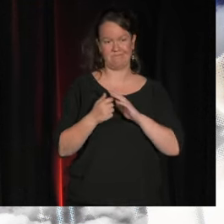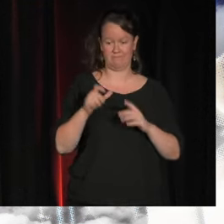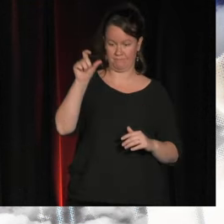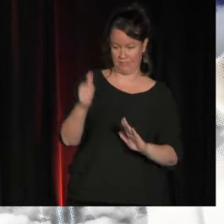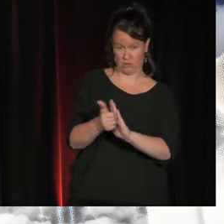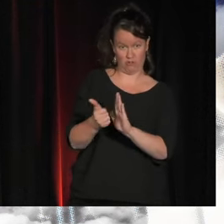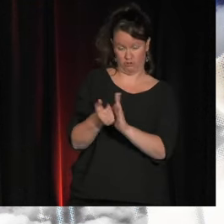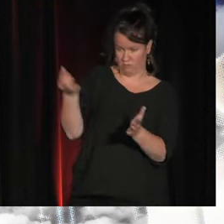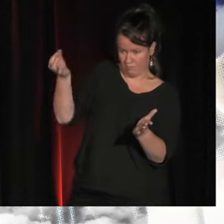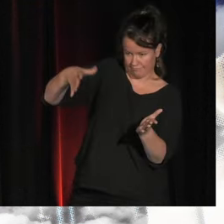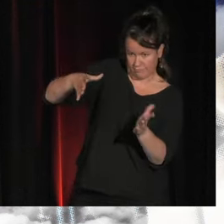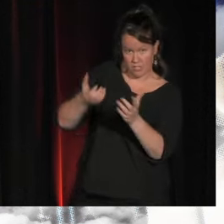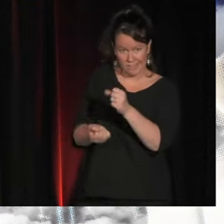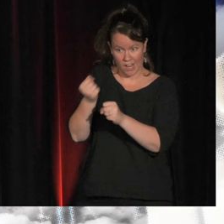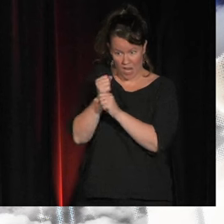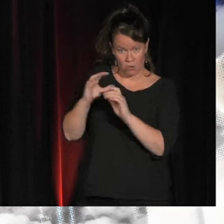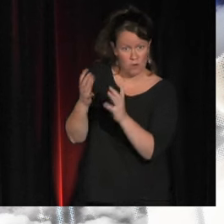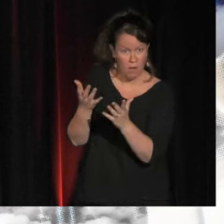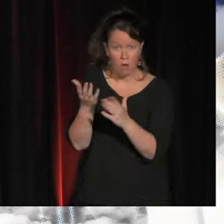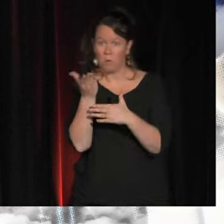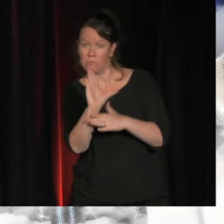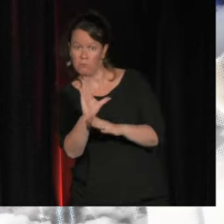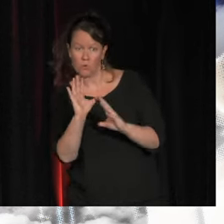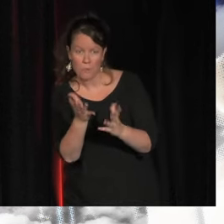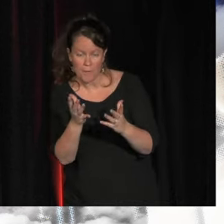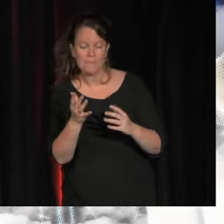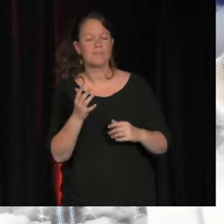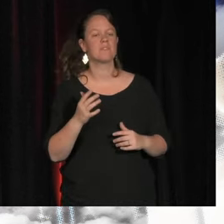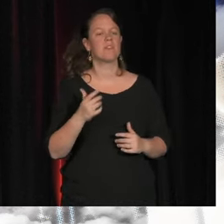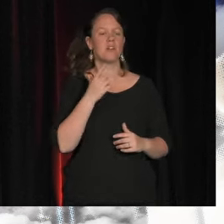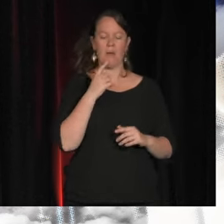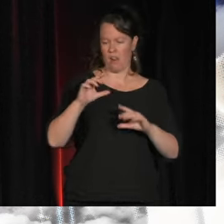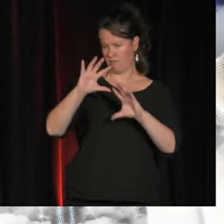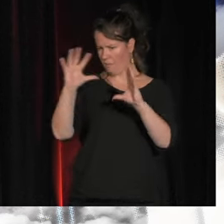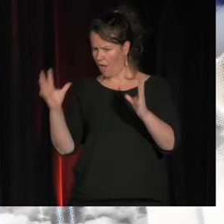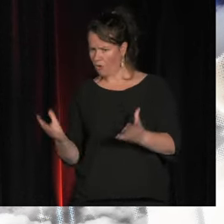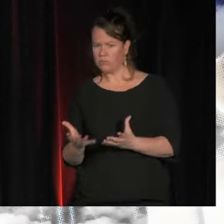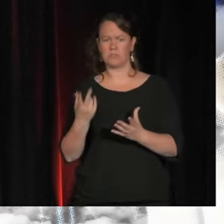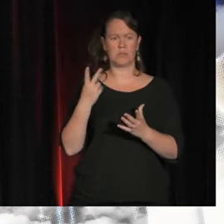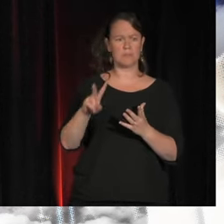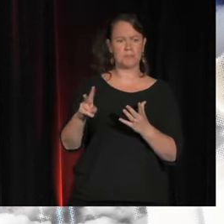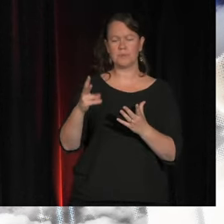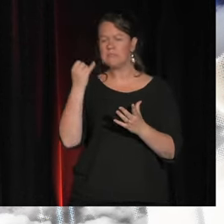personnage, la façon dont ils abordent ça. Ils ne partent pas forcément de l'apparence, le background ou quoi, ils vont vraiment partir d'une idée de gameplay.